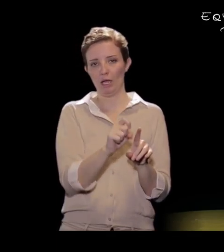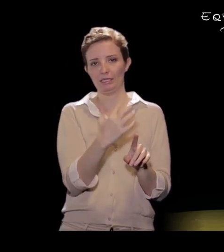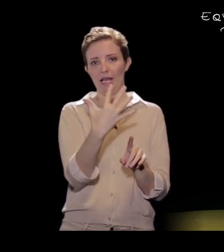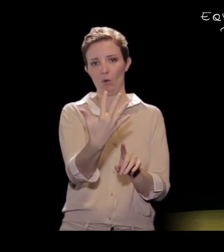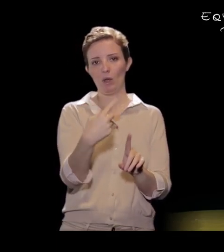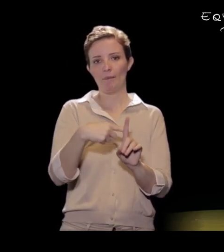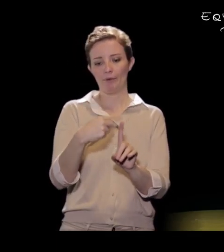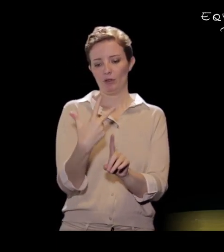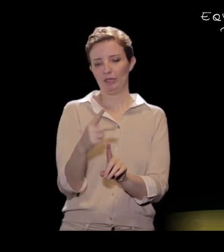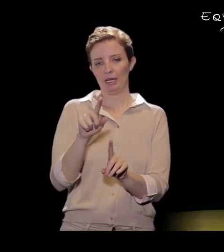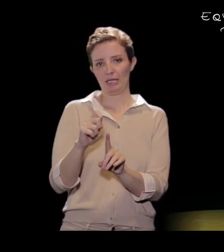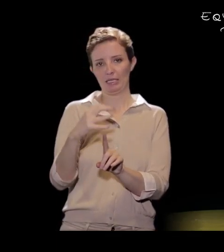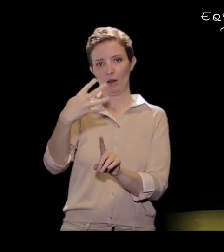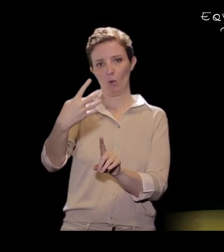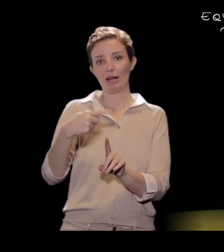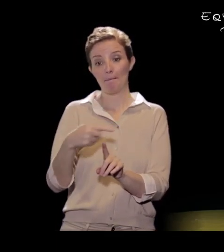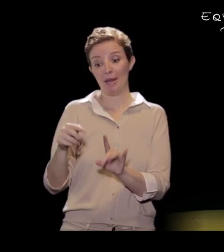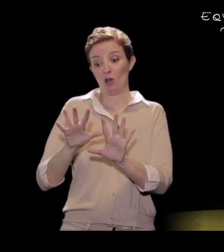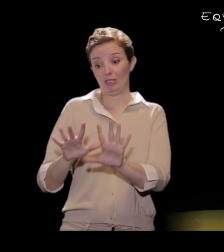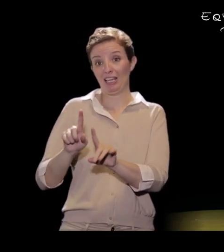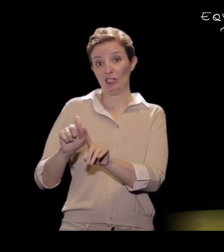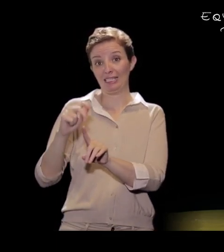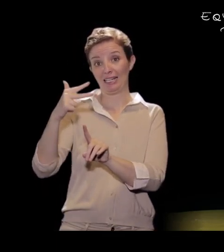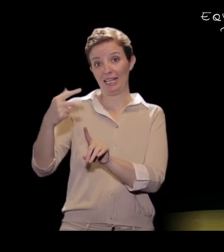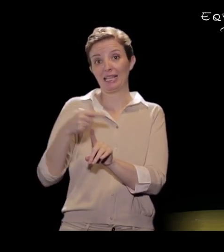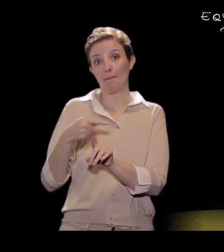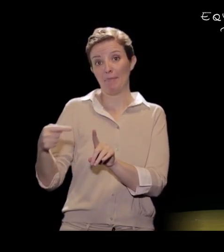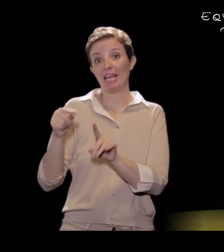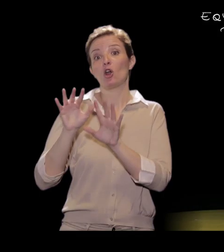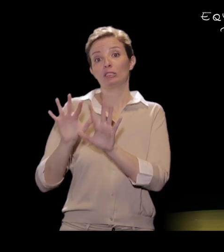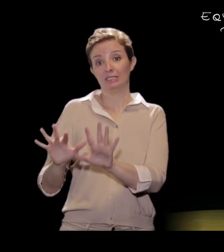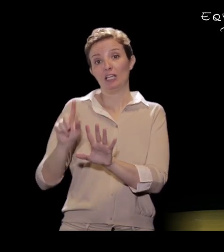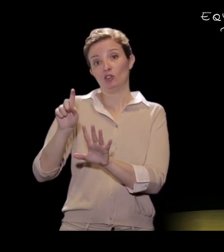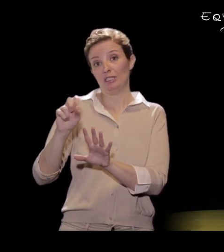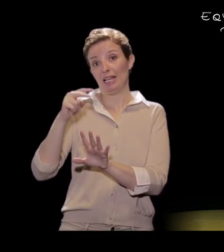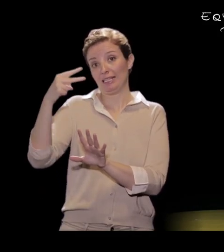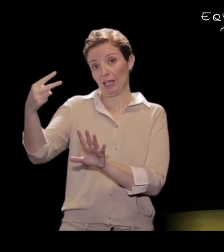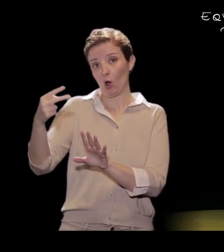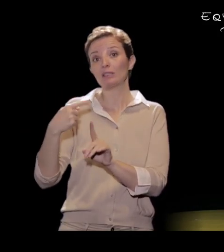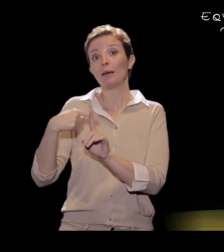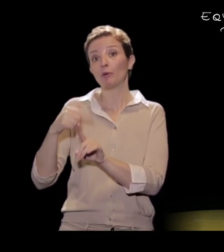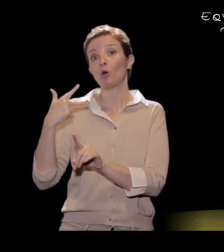(LEGGE L'EQUAZIONE)